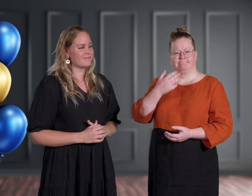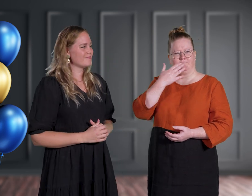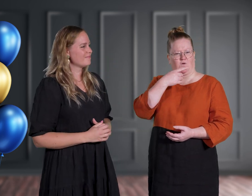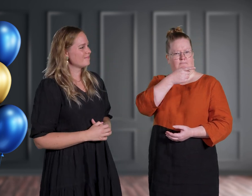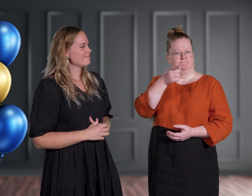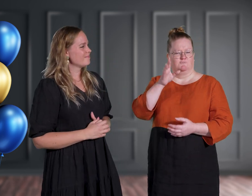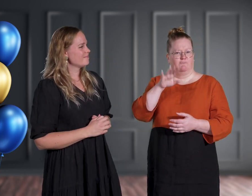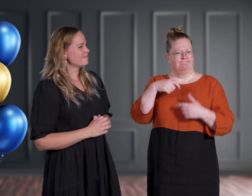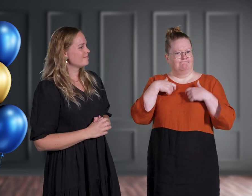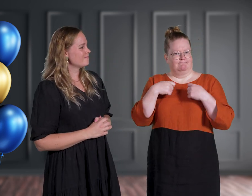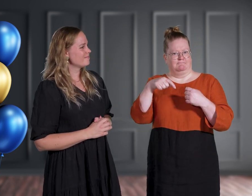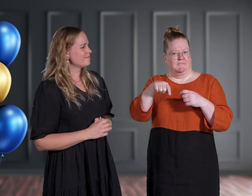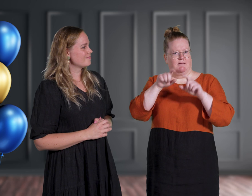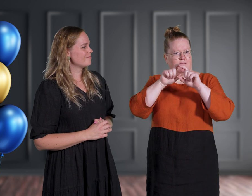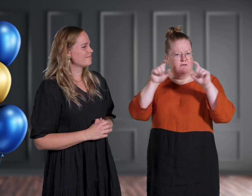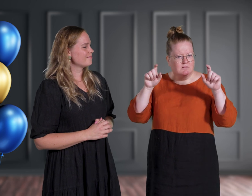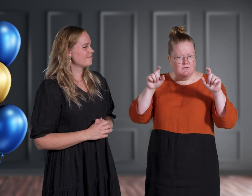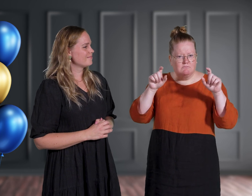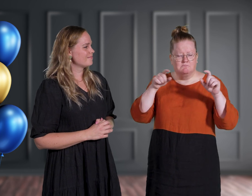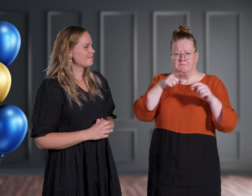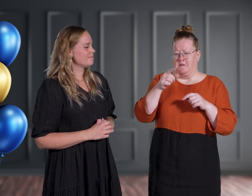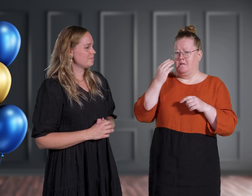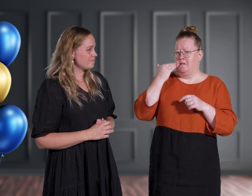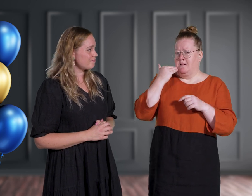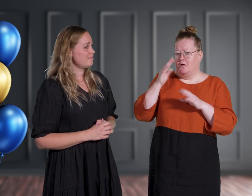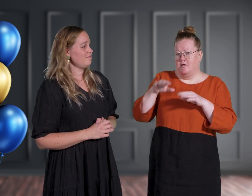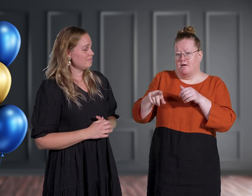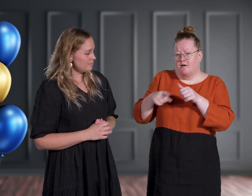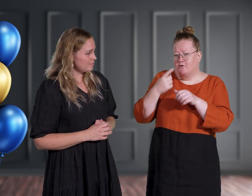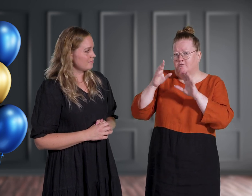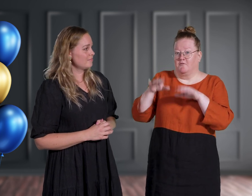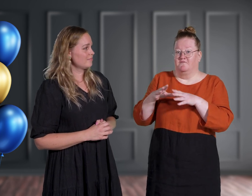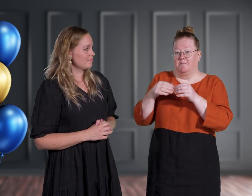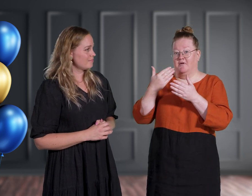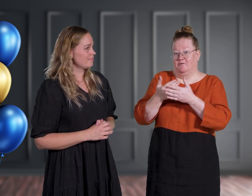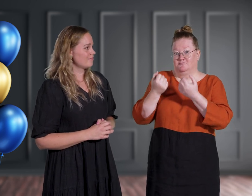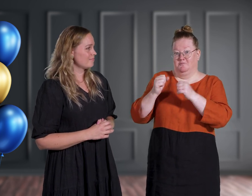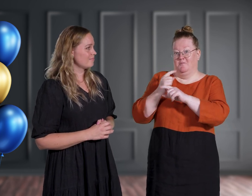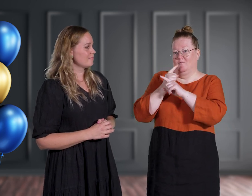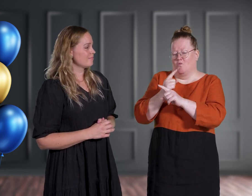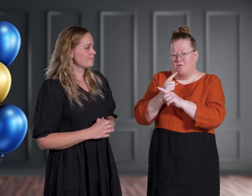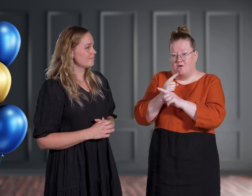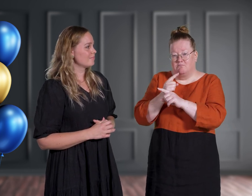Tilaisuus on teille, joita aihe kiinnostaa, - teille, jotka olette vähän aikaa sitten aloittaneet vapaaehtoistyön, -